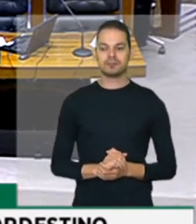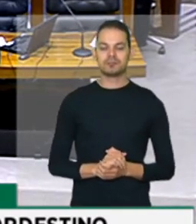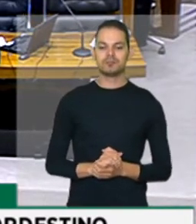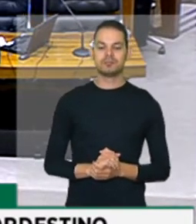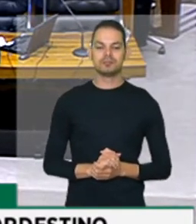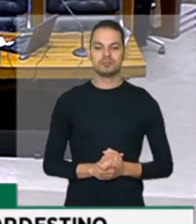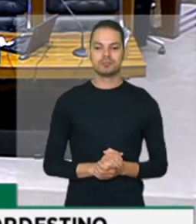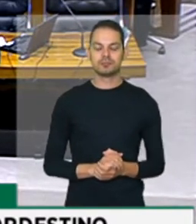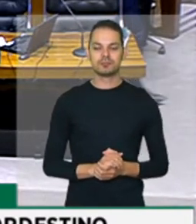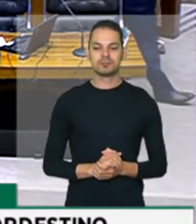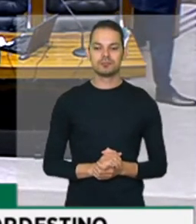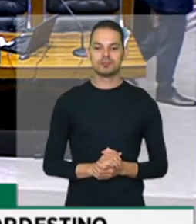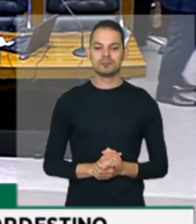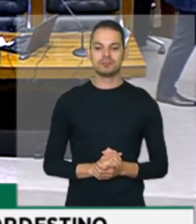SANITÁRIA NO PAÍS. -- [PRESIDENTE]: COMO